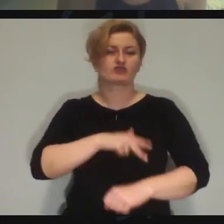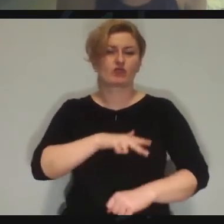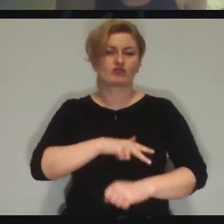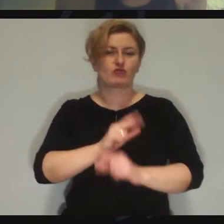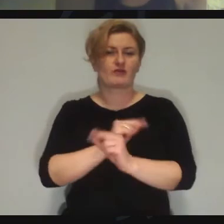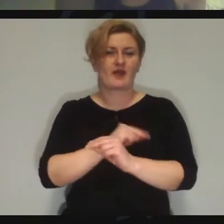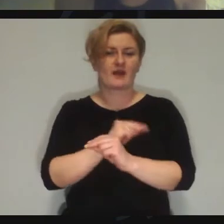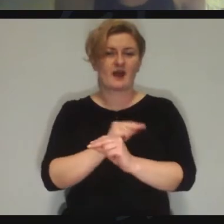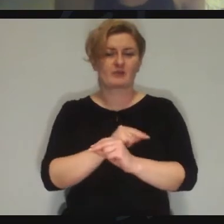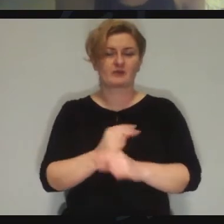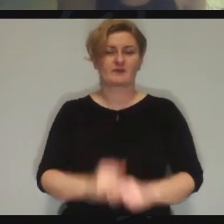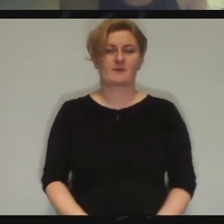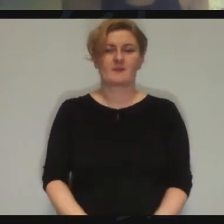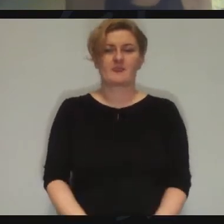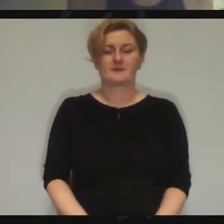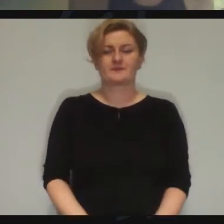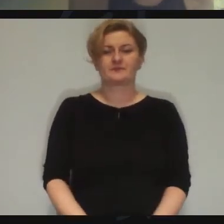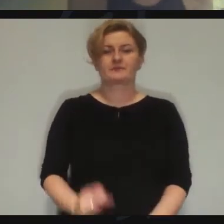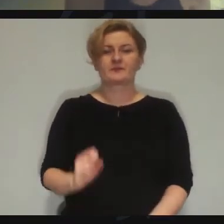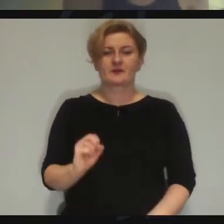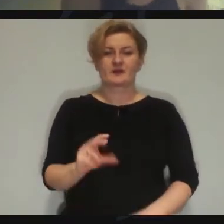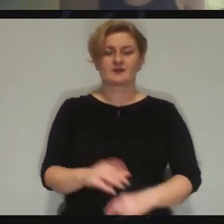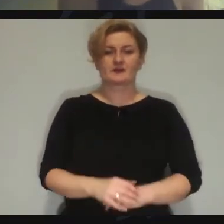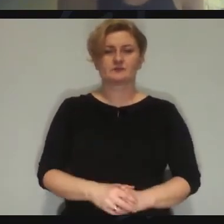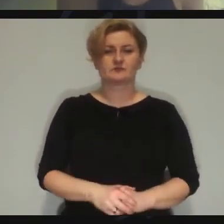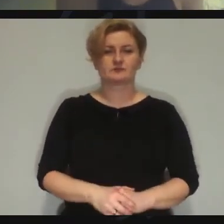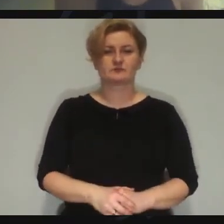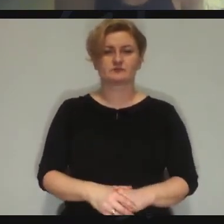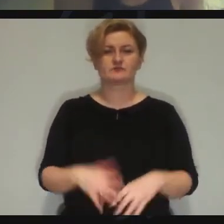Wiola: Tak. Szczególnie na początku.